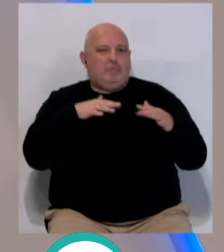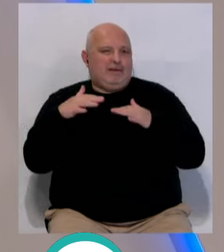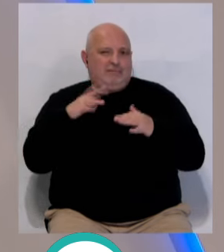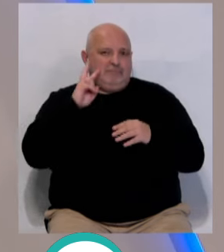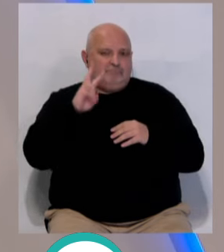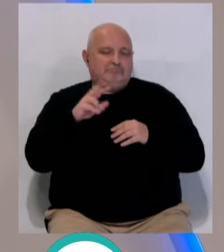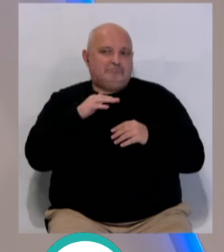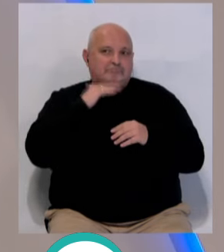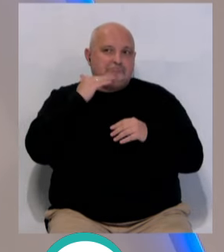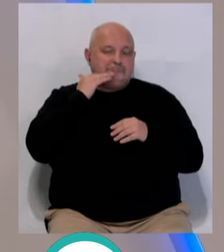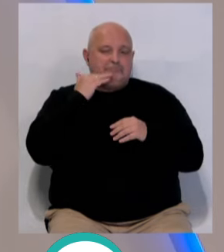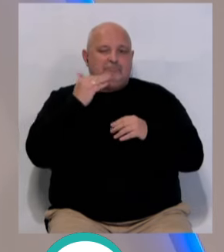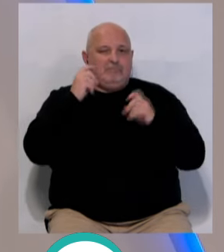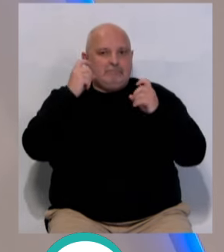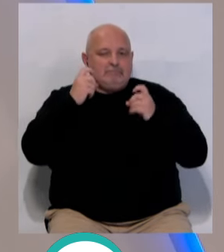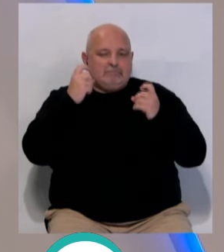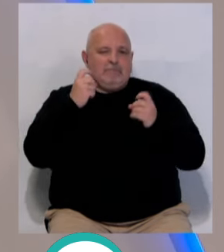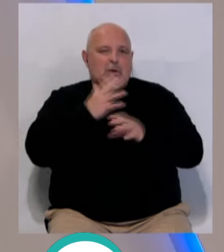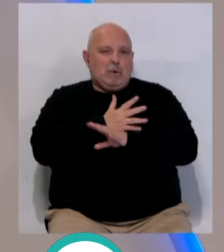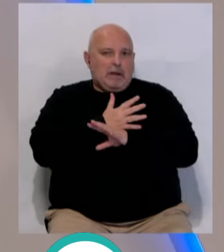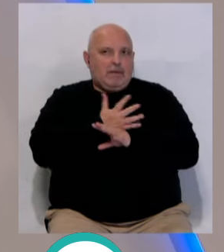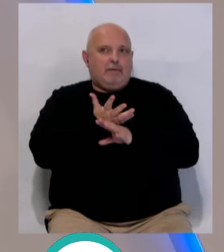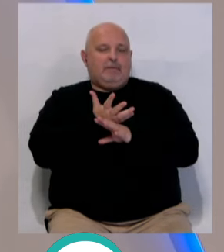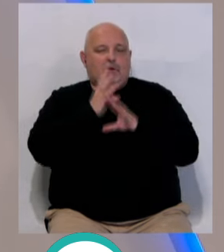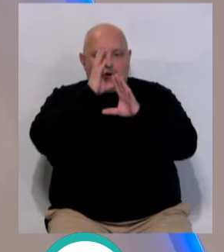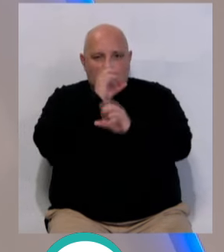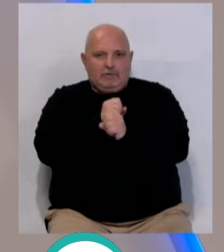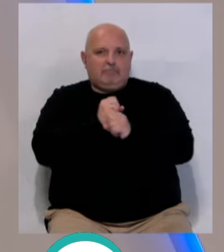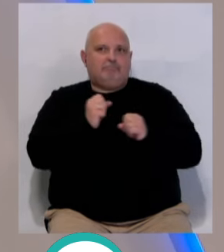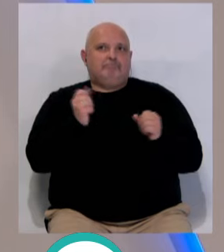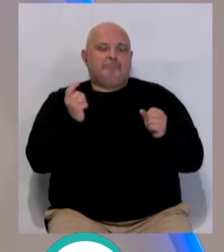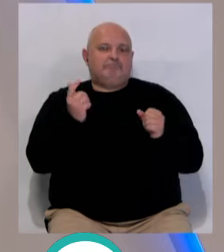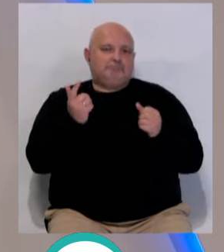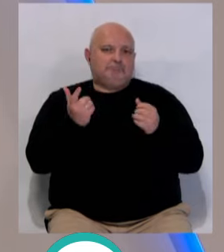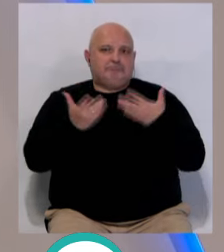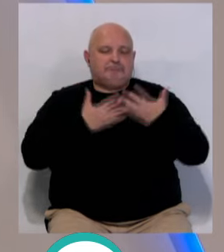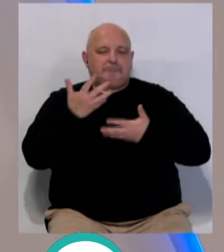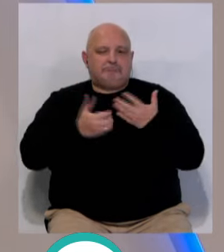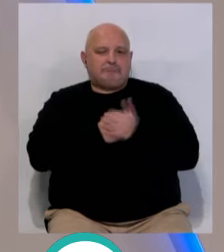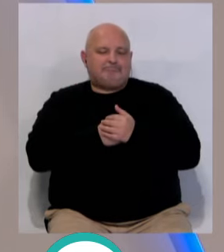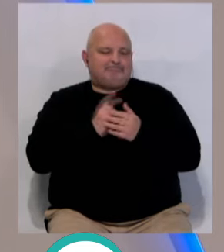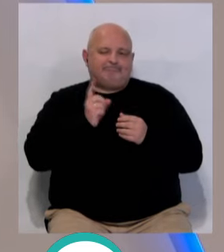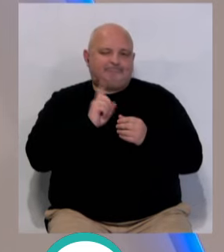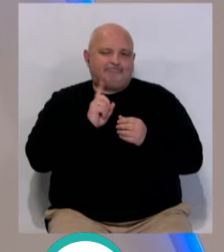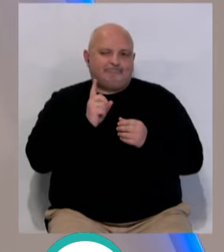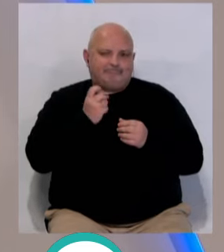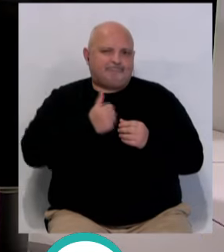en cuanto a intensidad en el juego concentración creación de oportunidades pero nos falta ganar que